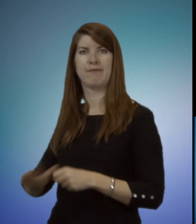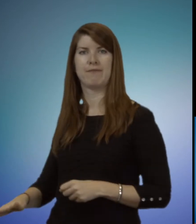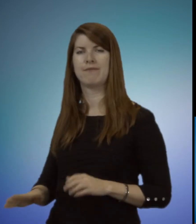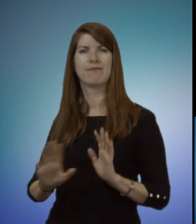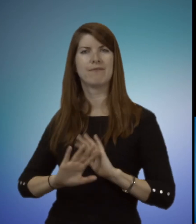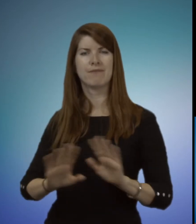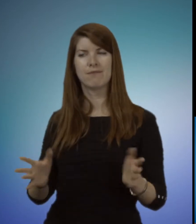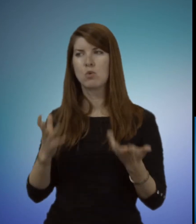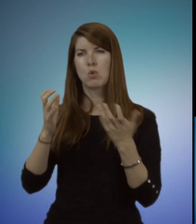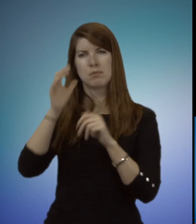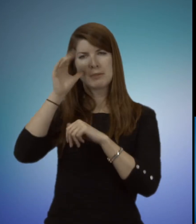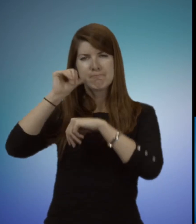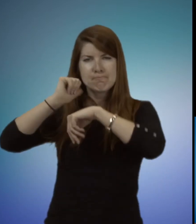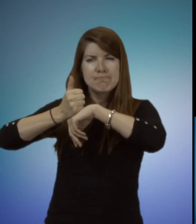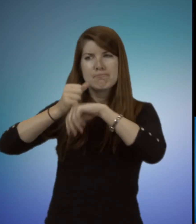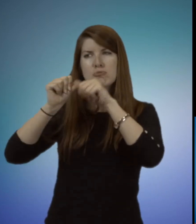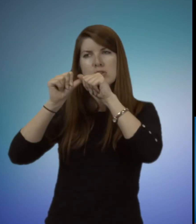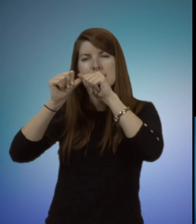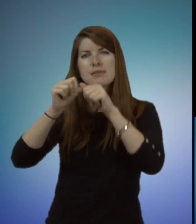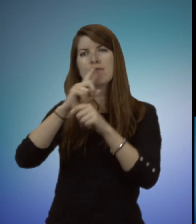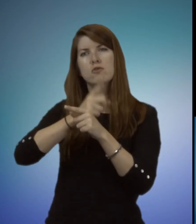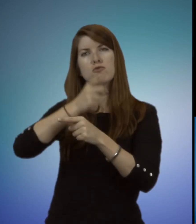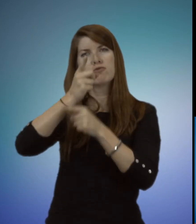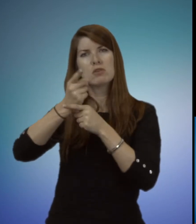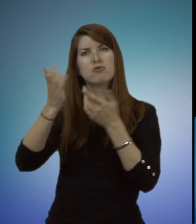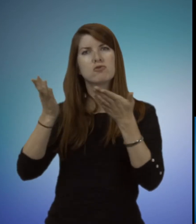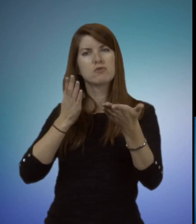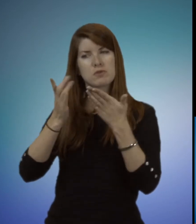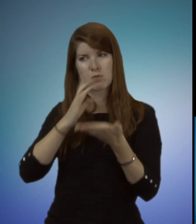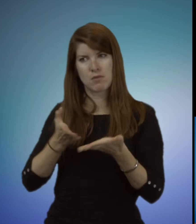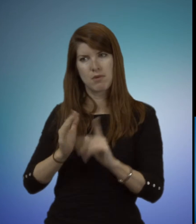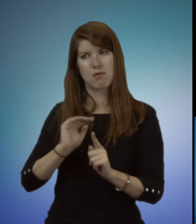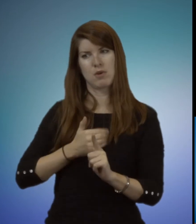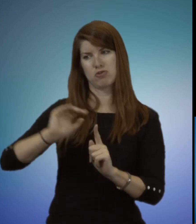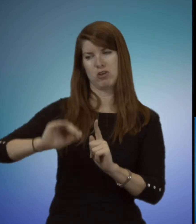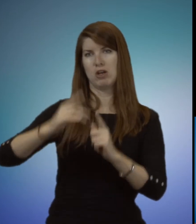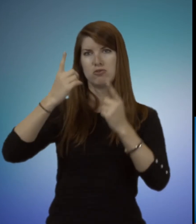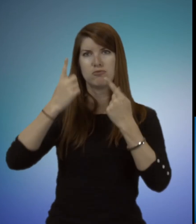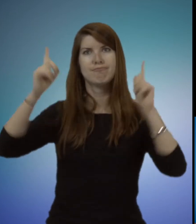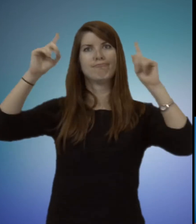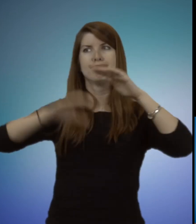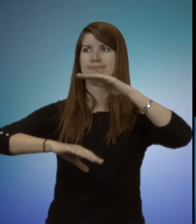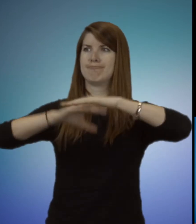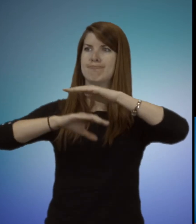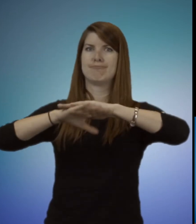Queremos ser persistentes para conseguir los servicios adecuados que le permitan a nuestros niños alcanzar todo su potencial.